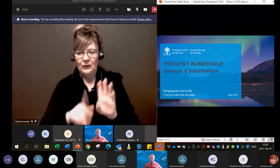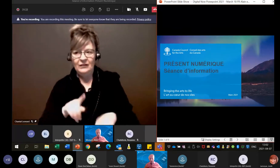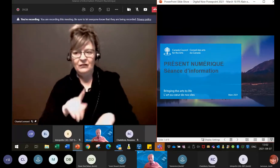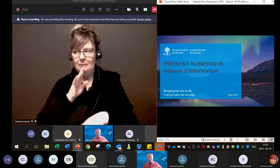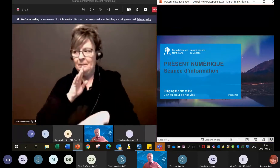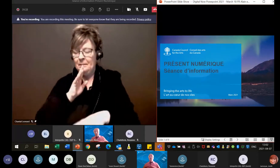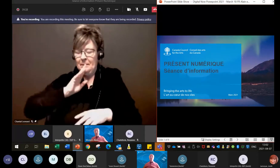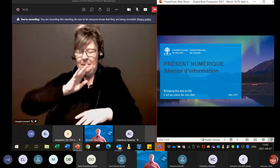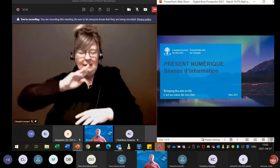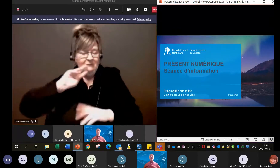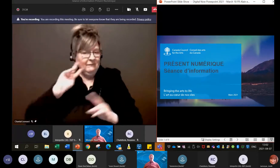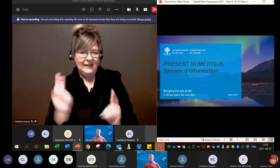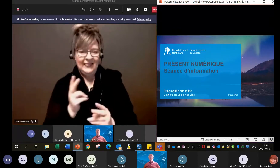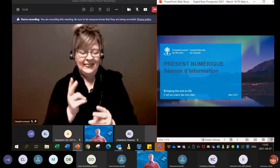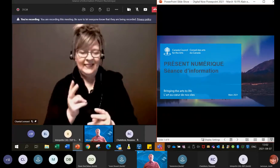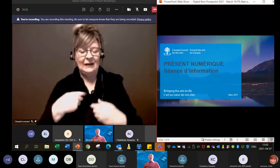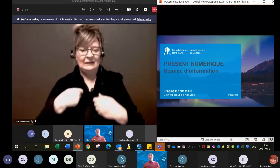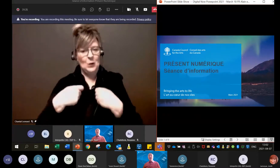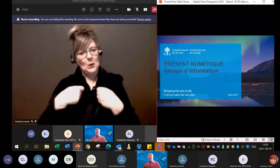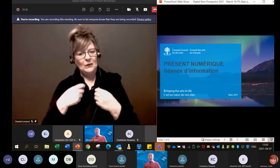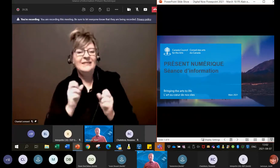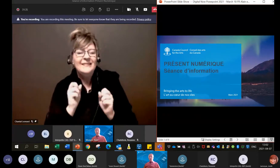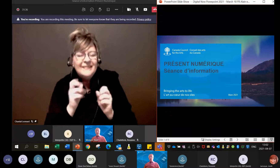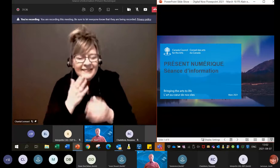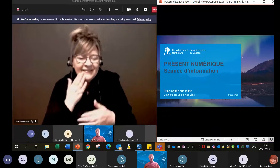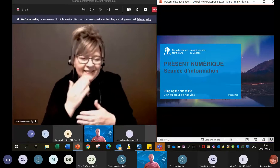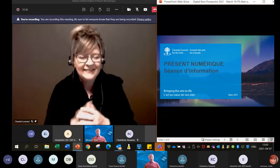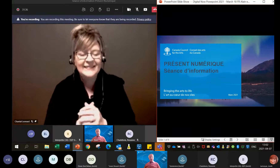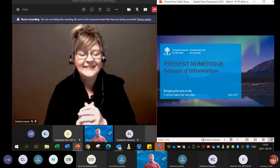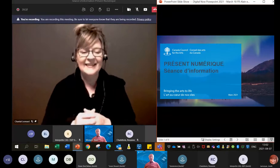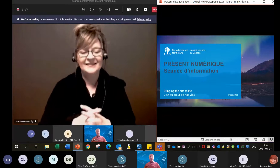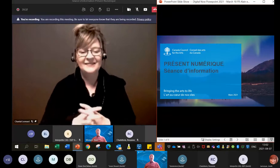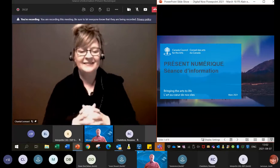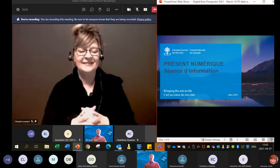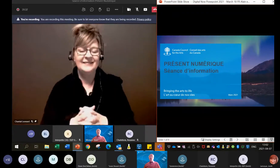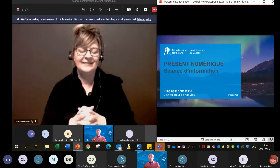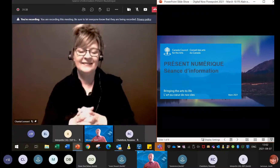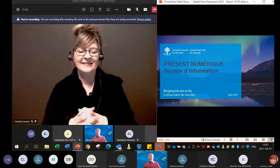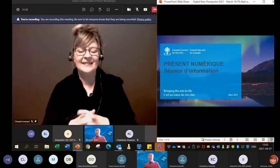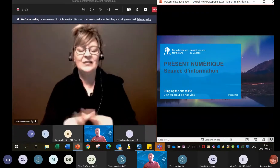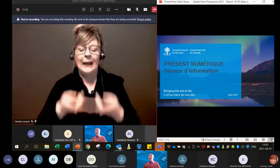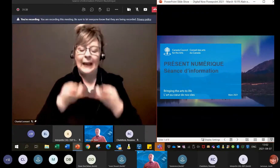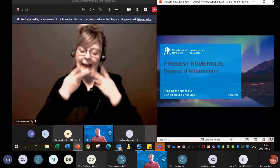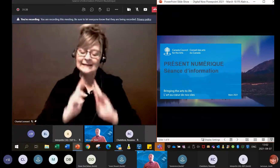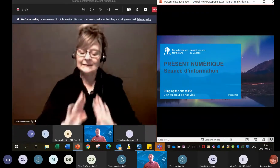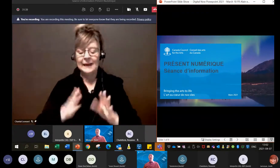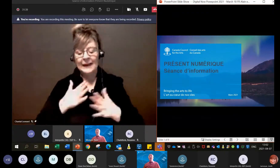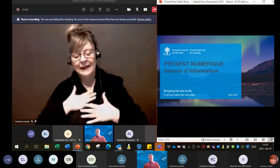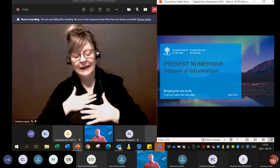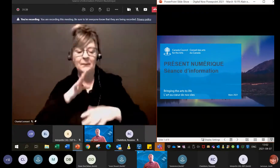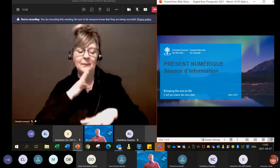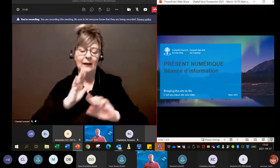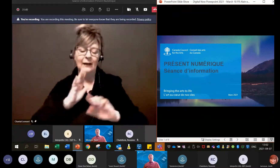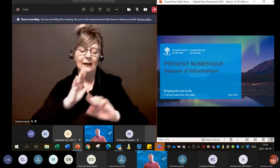vite, donc je vais tenter de bien